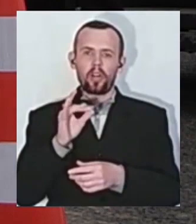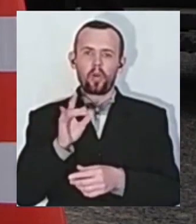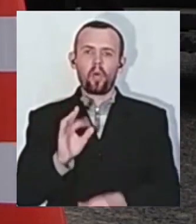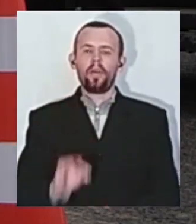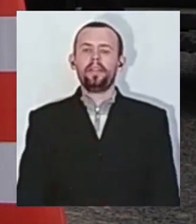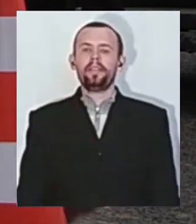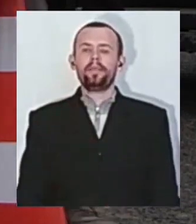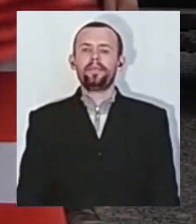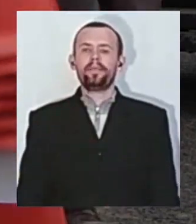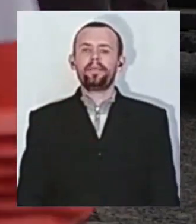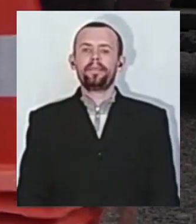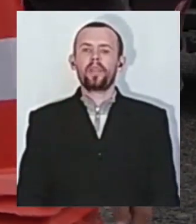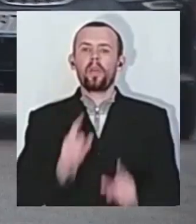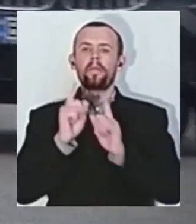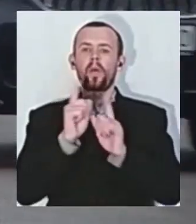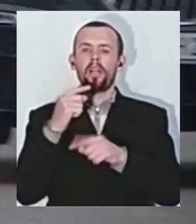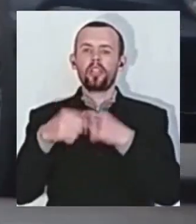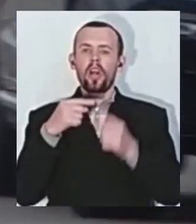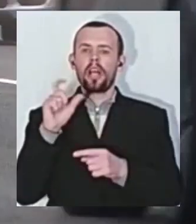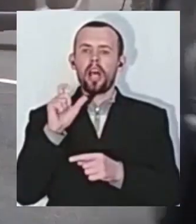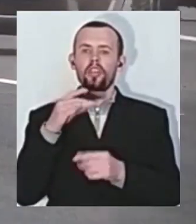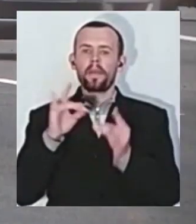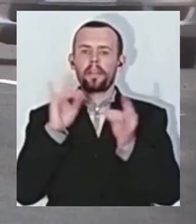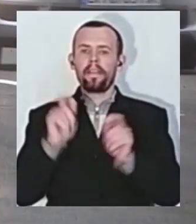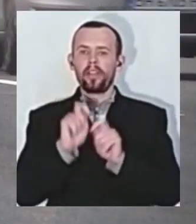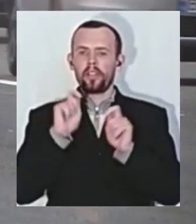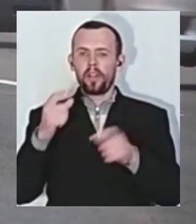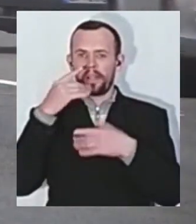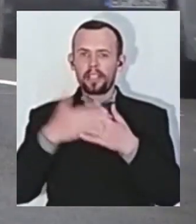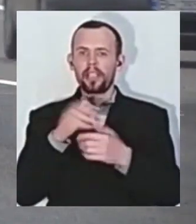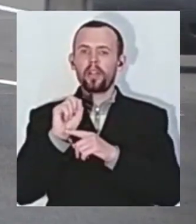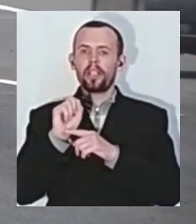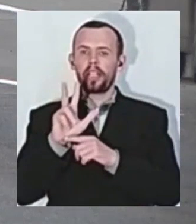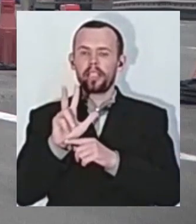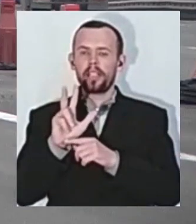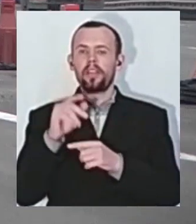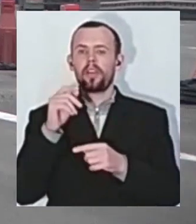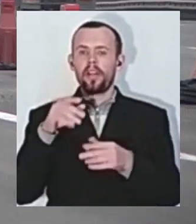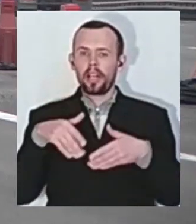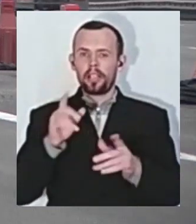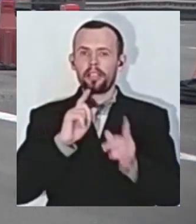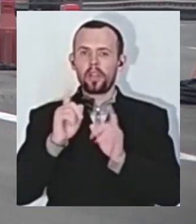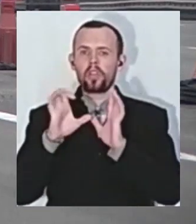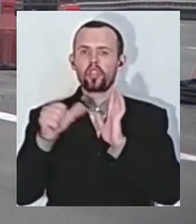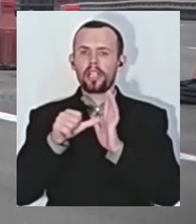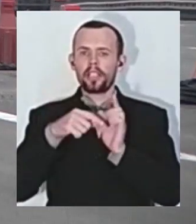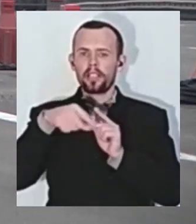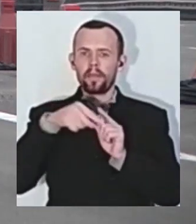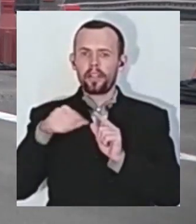Проїзд через Хаджибейський міст відкрили близько 13-ї. Траса складається з шести смуг – трьох у бік Києва, і трьох – до Одеси.